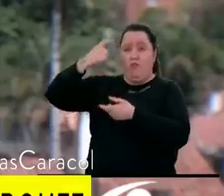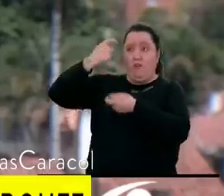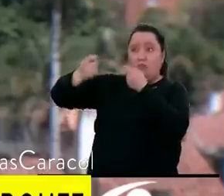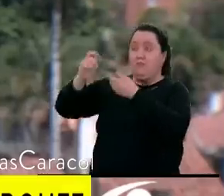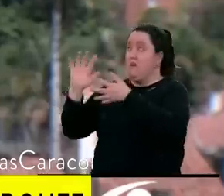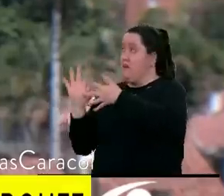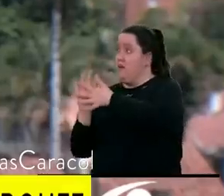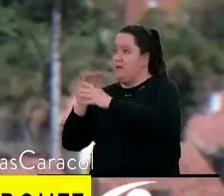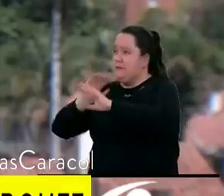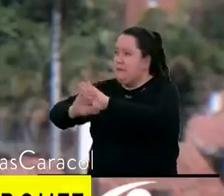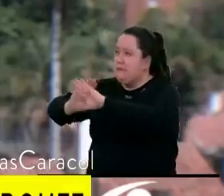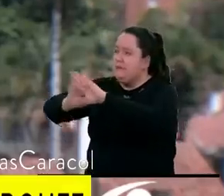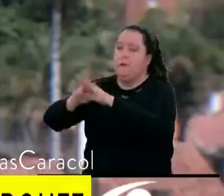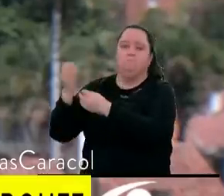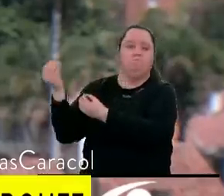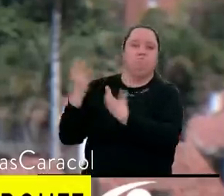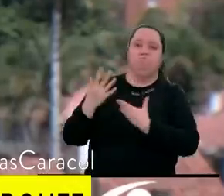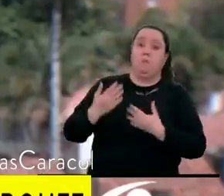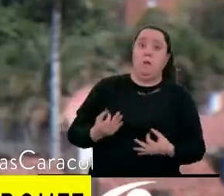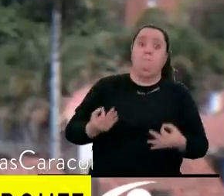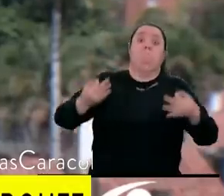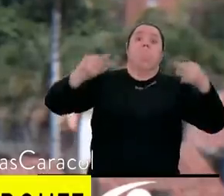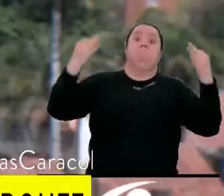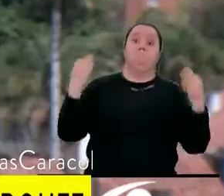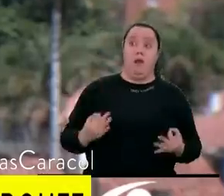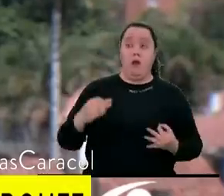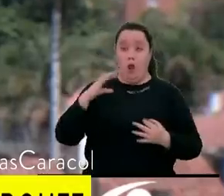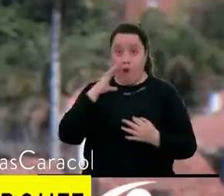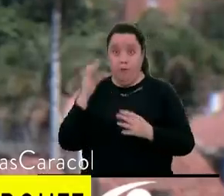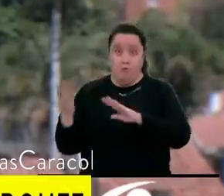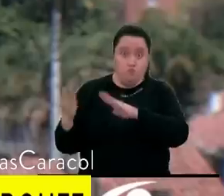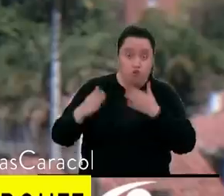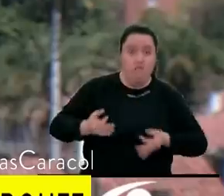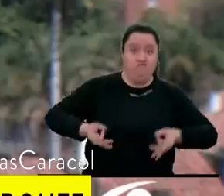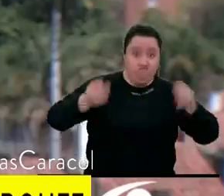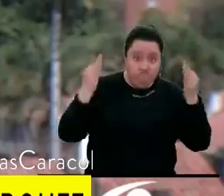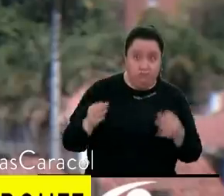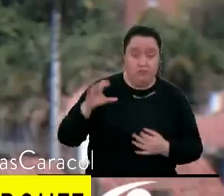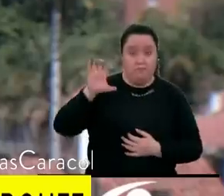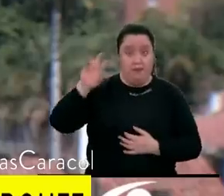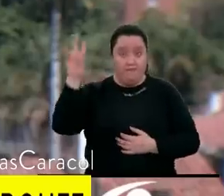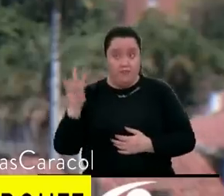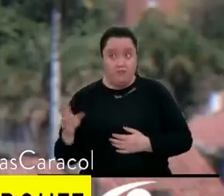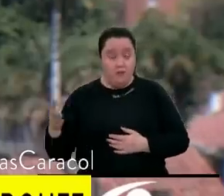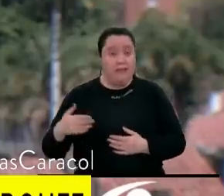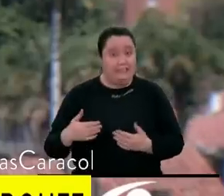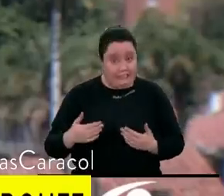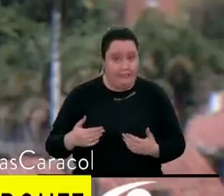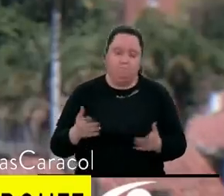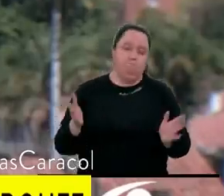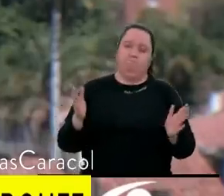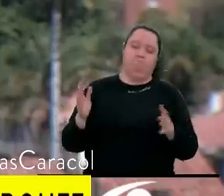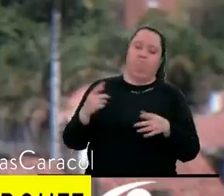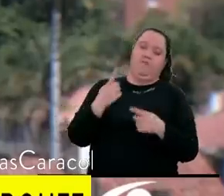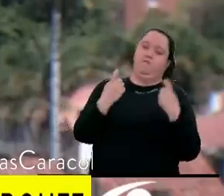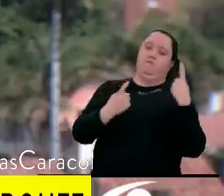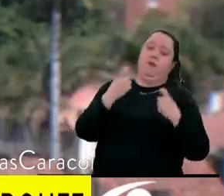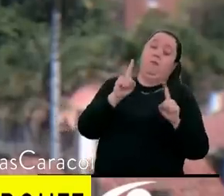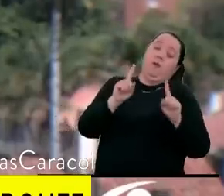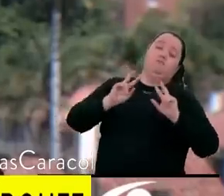autoridades, policiales, militares, agencia militar y parte del alto gobierno, hasta este momen